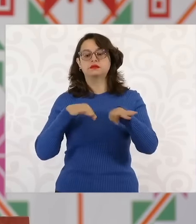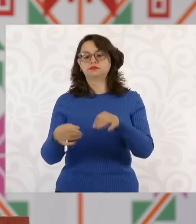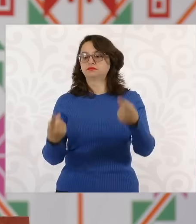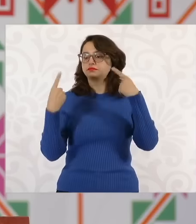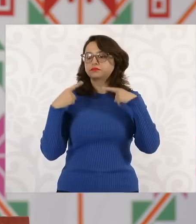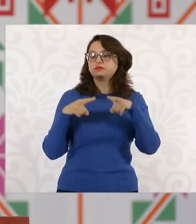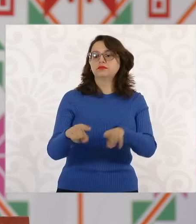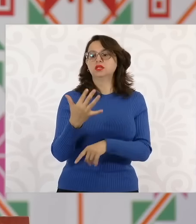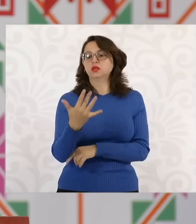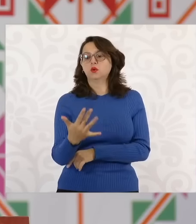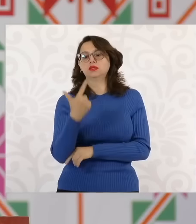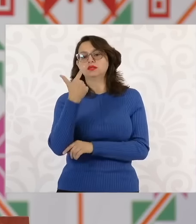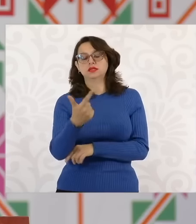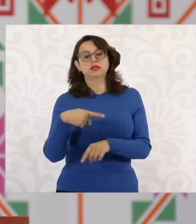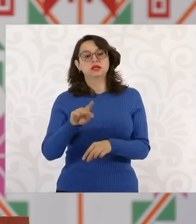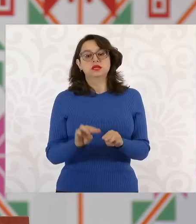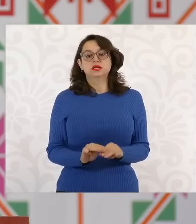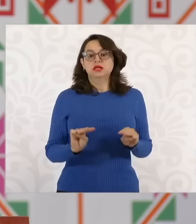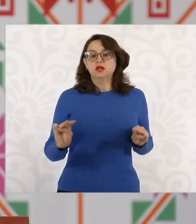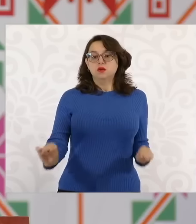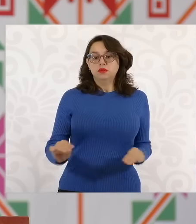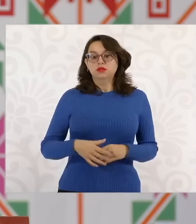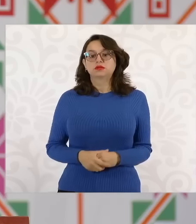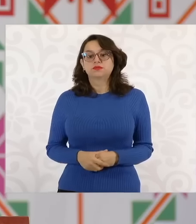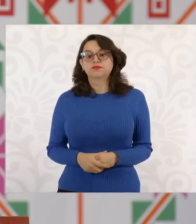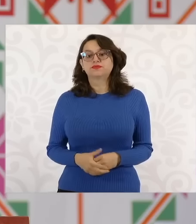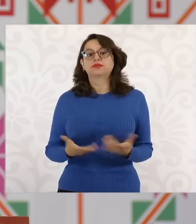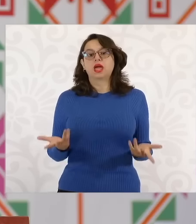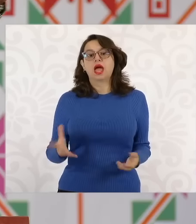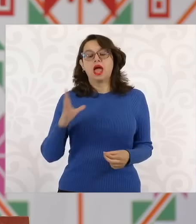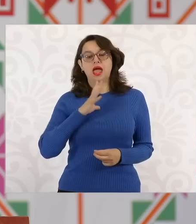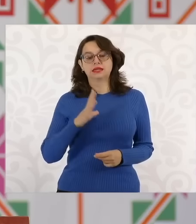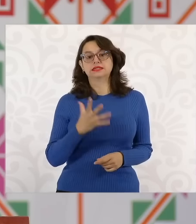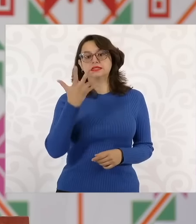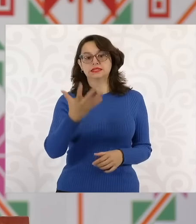km. Organizamos 10 frentes de obra. Cinco de ellos son de construcción pesada de viaductos,